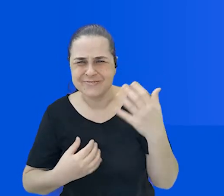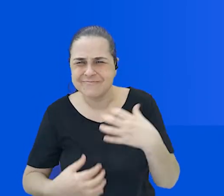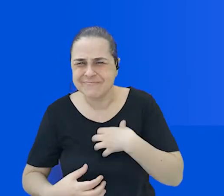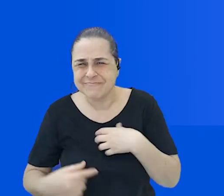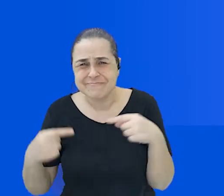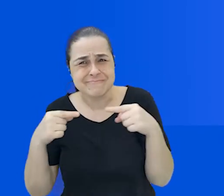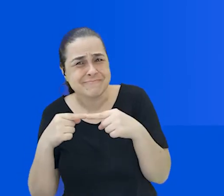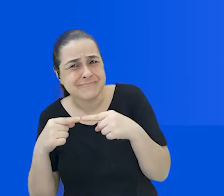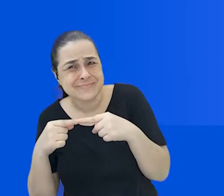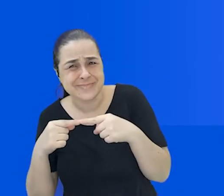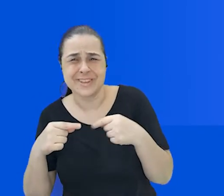Eu sei que vou falar um monte de coisa.